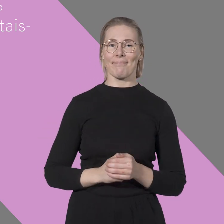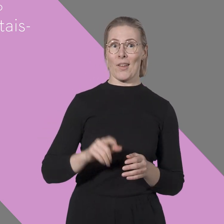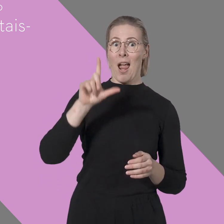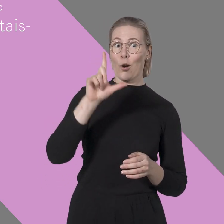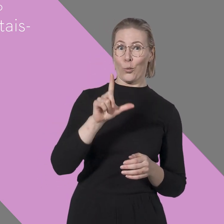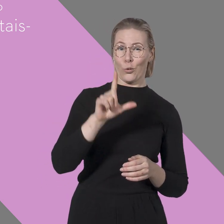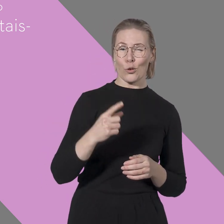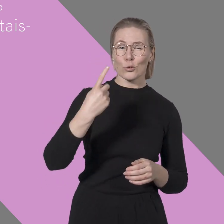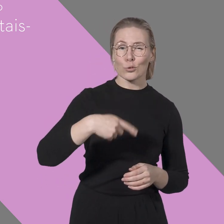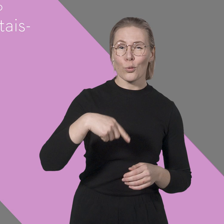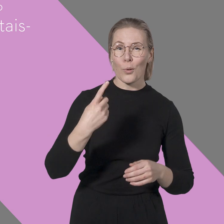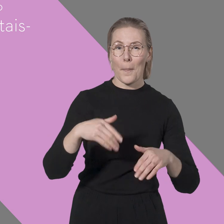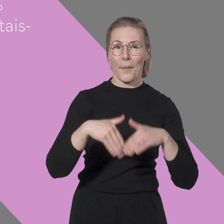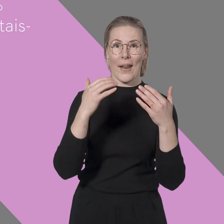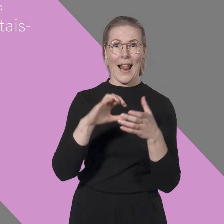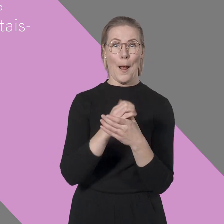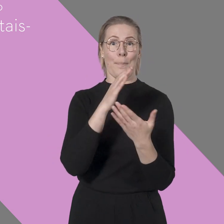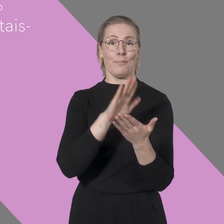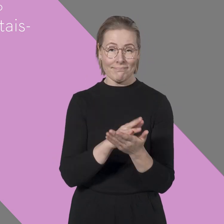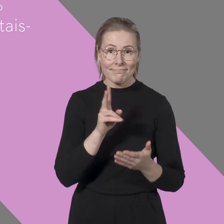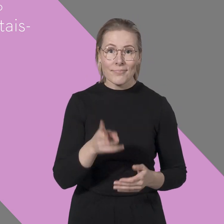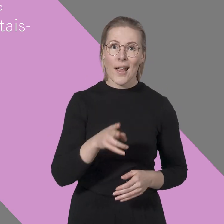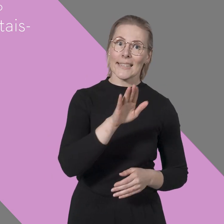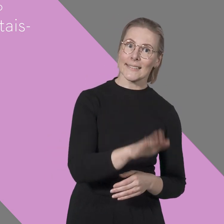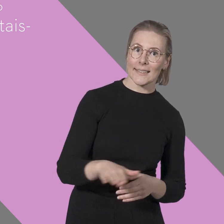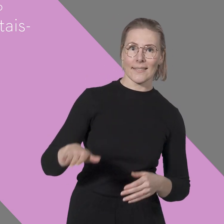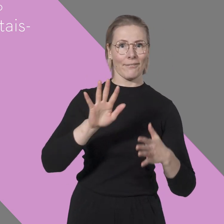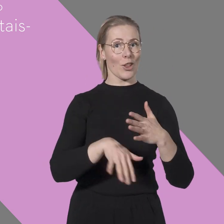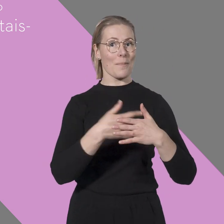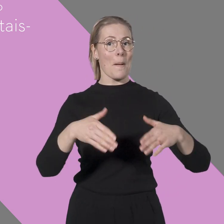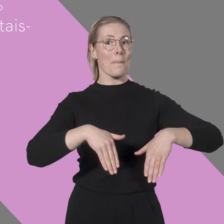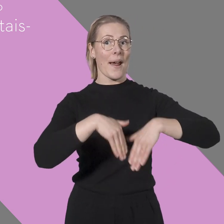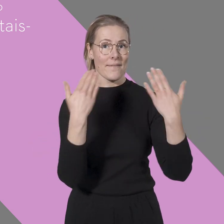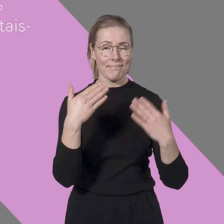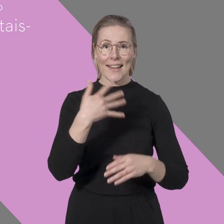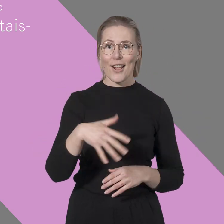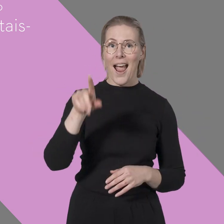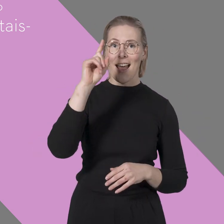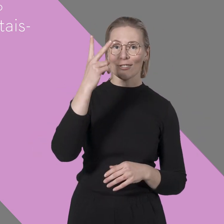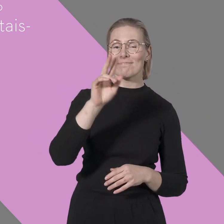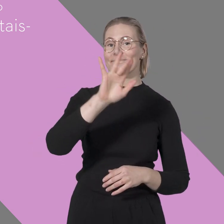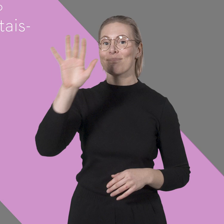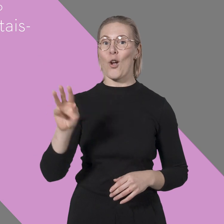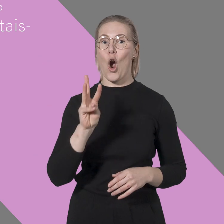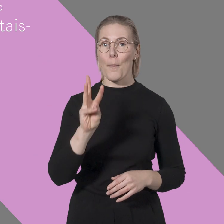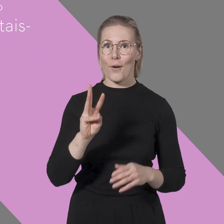Skidien viittomakielen päivää vietetään lauantaina 11. helmikuuta 2023 klo 12–15 -